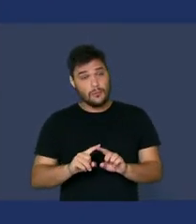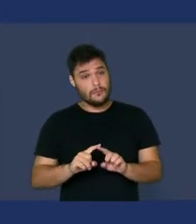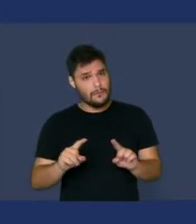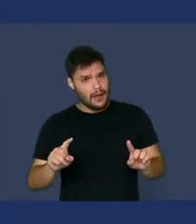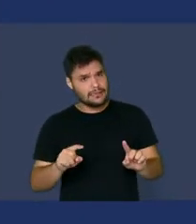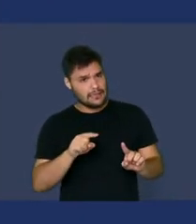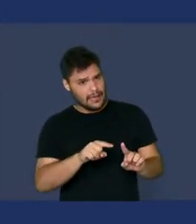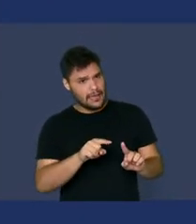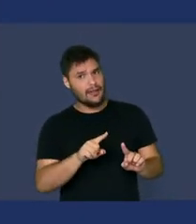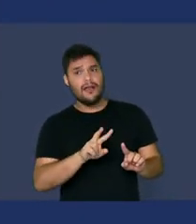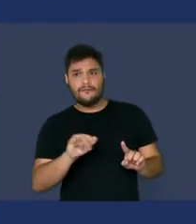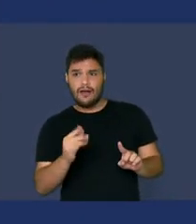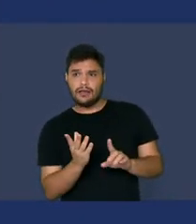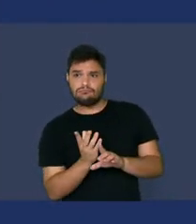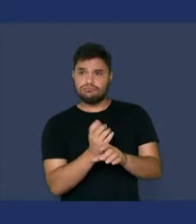RECURSO CORRETAMENTE, MAS ELE DEVE SER CONTO BIS ADO NAS